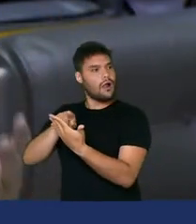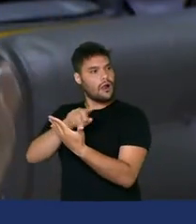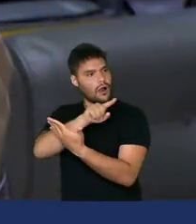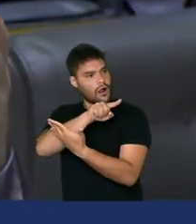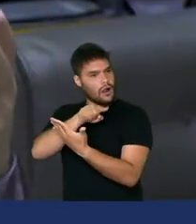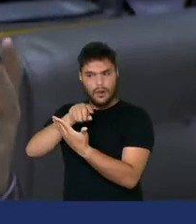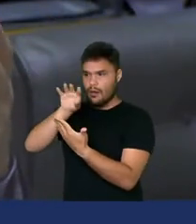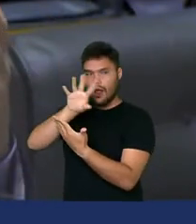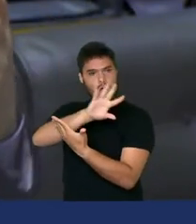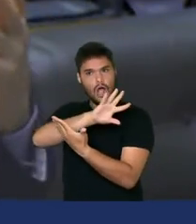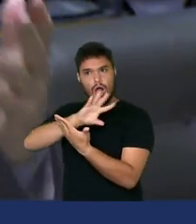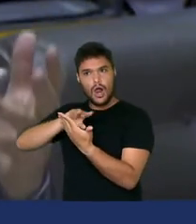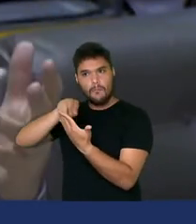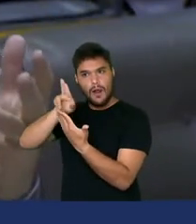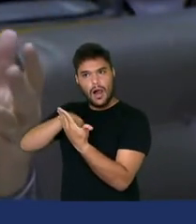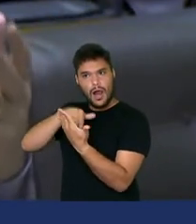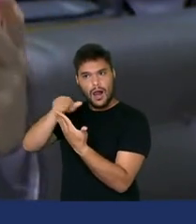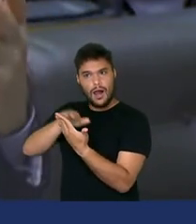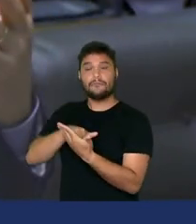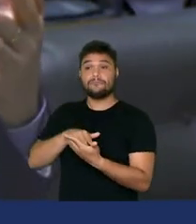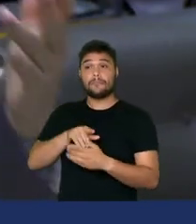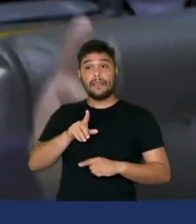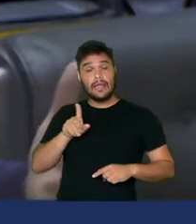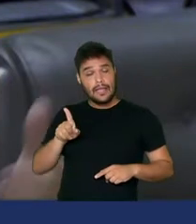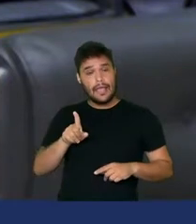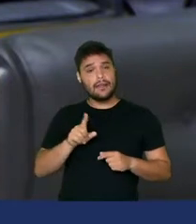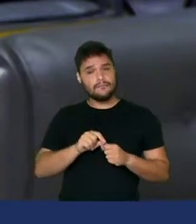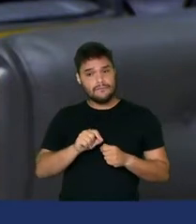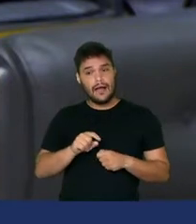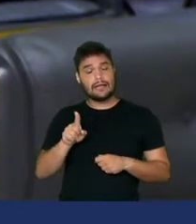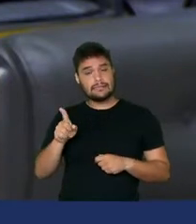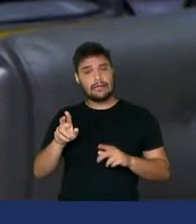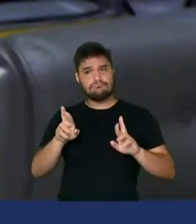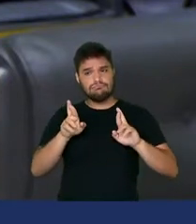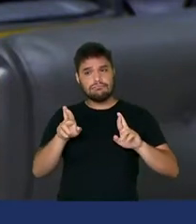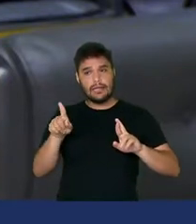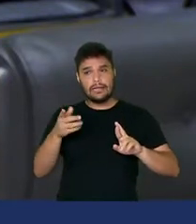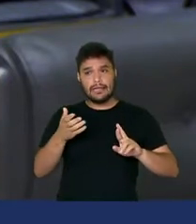RODA VIVA, ELE FAZ NESSES PROGRAMAS. ENTÃO ELE ESTÁ ACOMPANHANDO INTENSAMENTE E QUER A APROVAÇÃO DESSA LEI